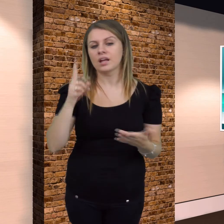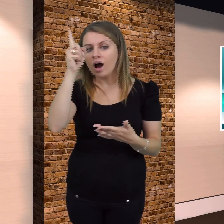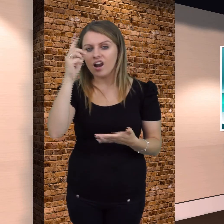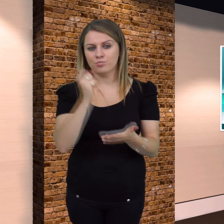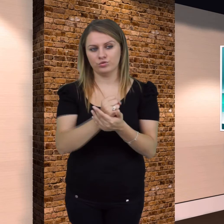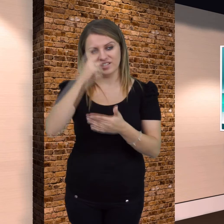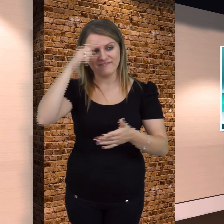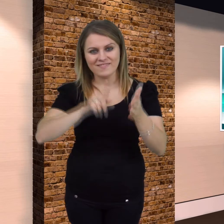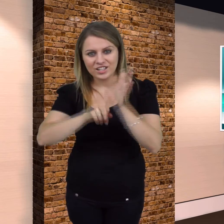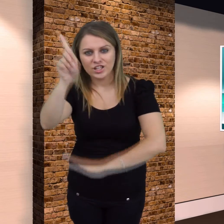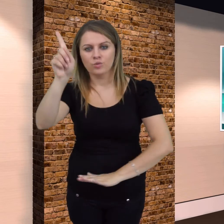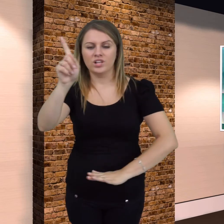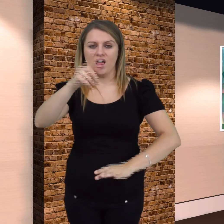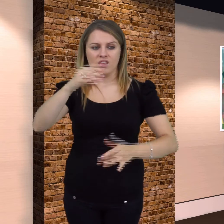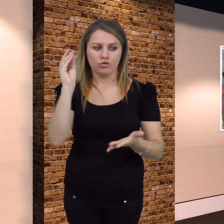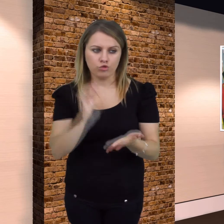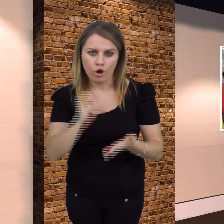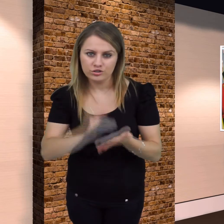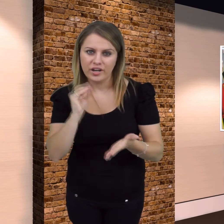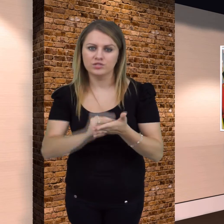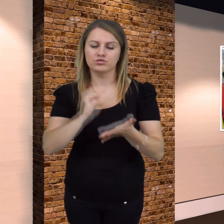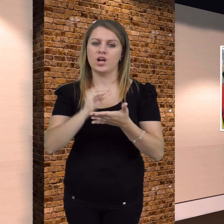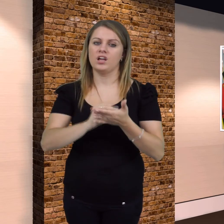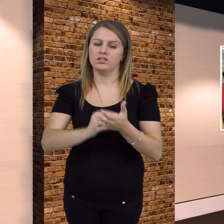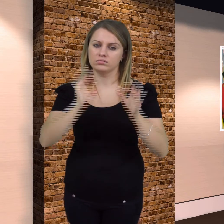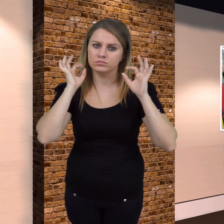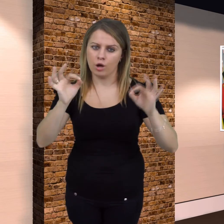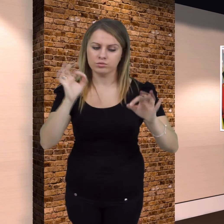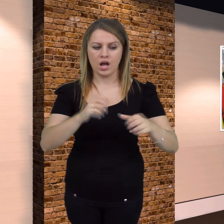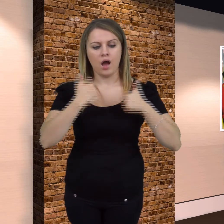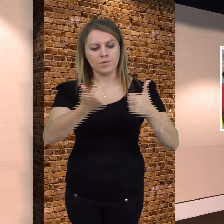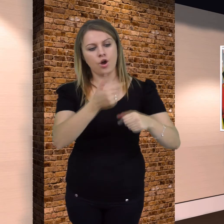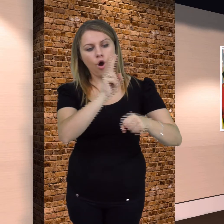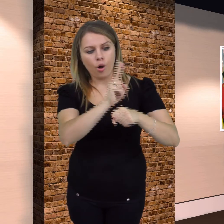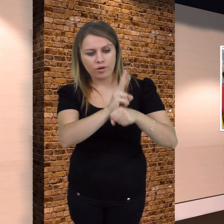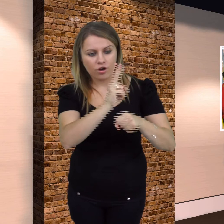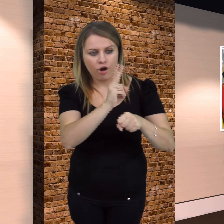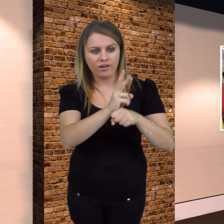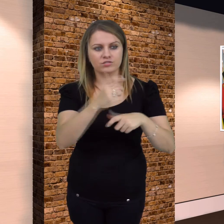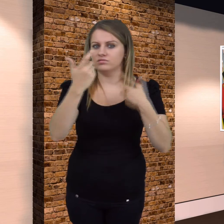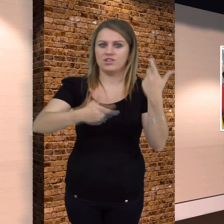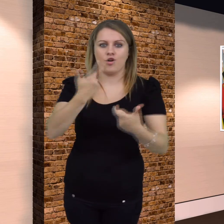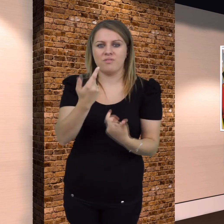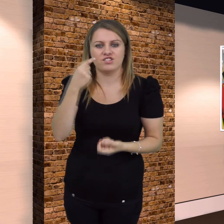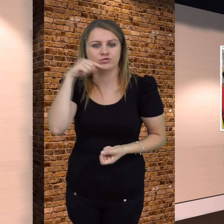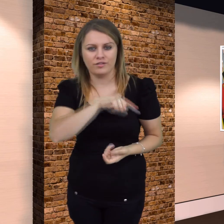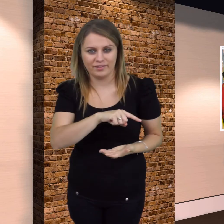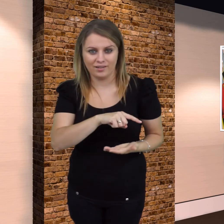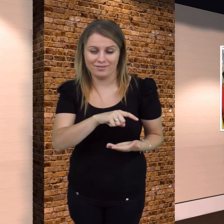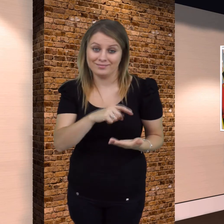Musi mieć dobre wykształcenie i doświadczenie do opieki nad dziećmi, aby nie zrobić im krzywdy.